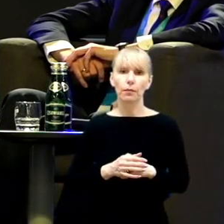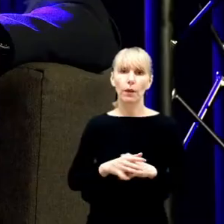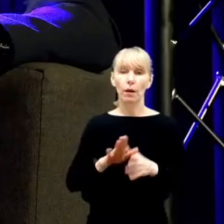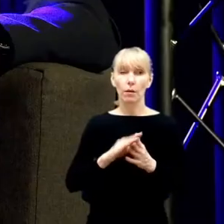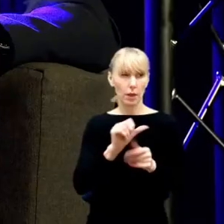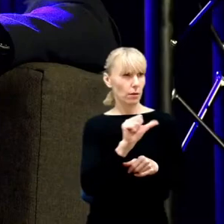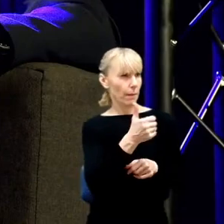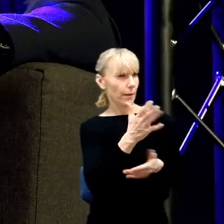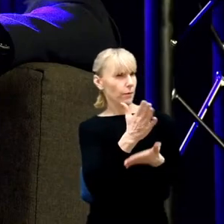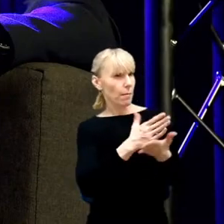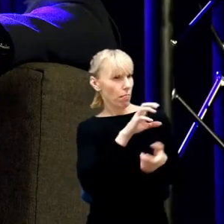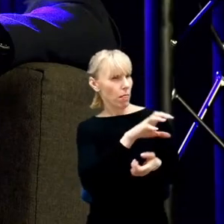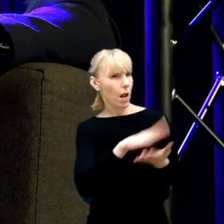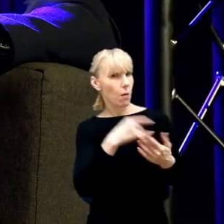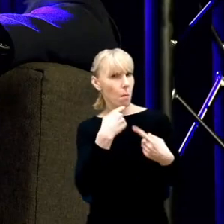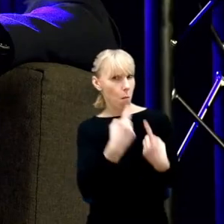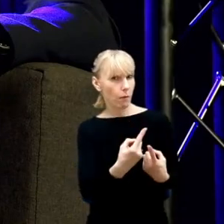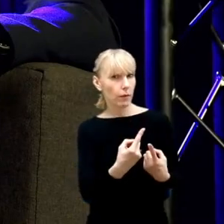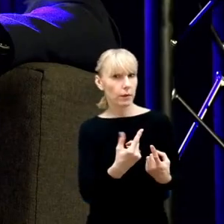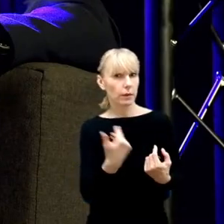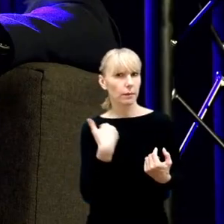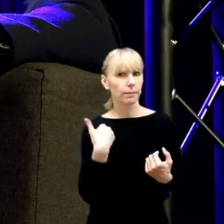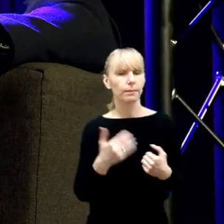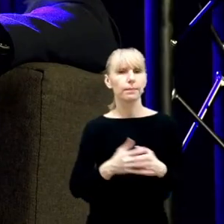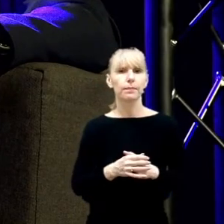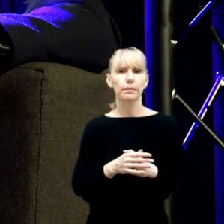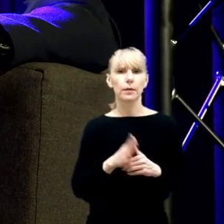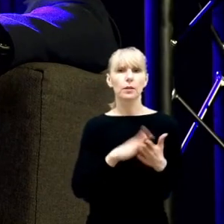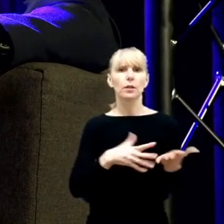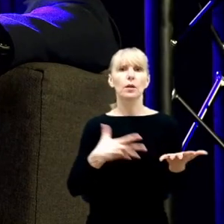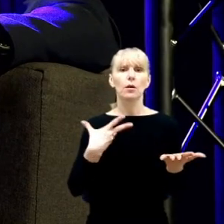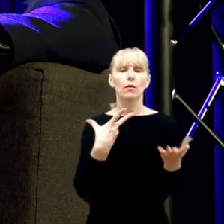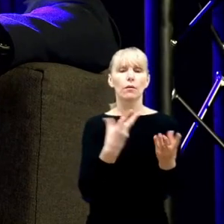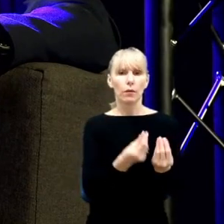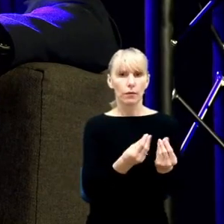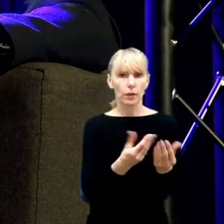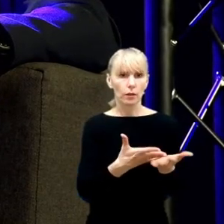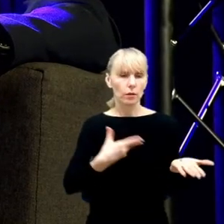czyli przedsięwzięć finansowanych ze środków KPO,